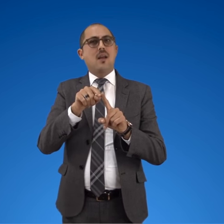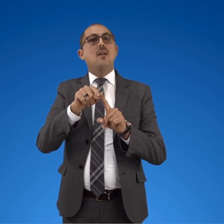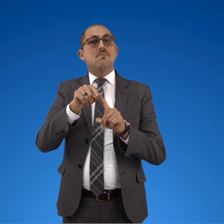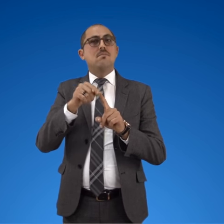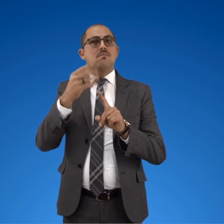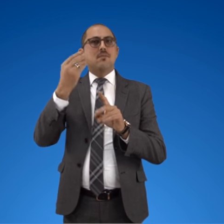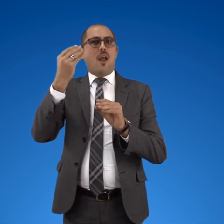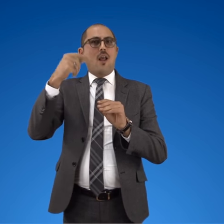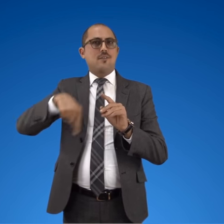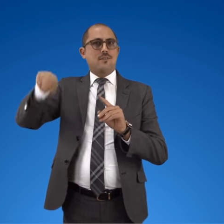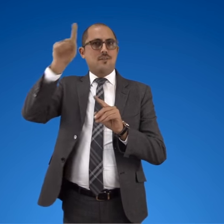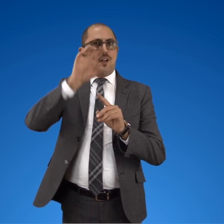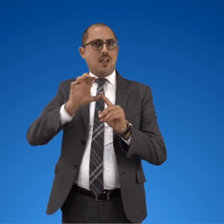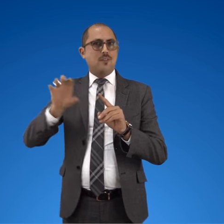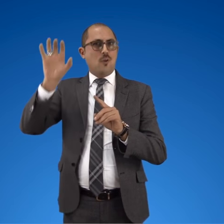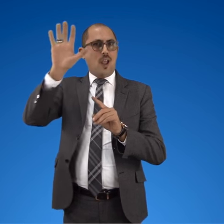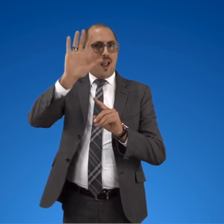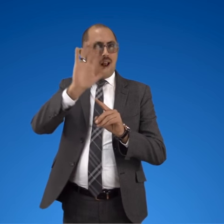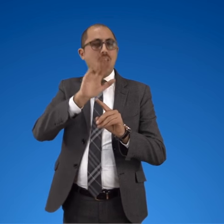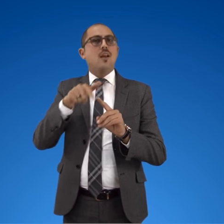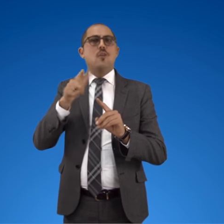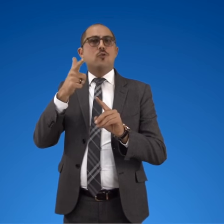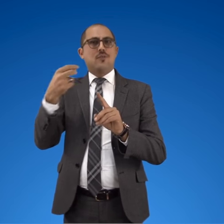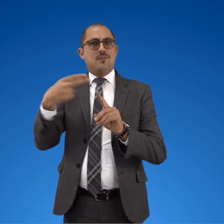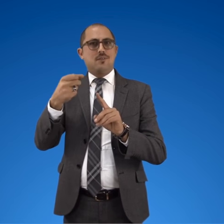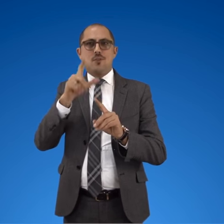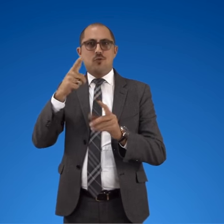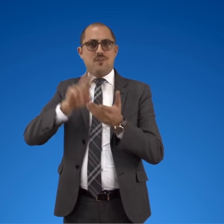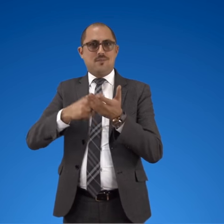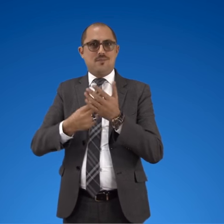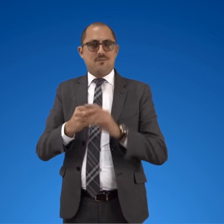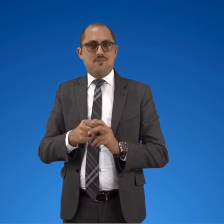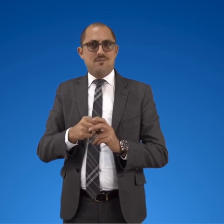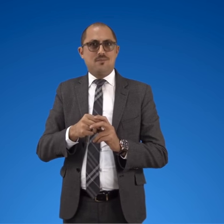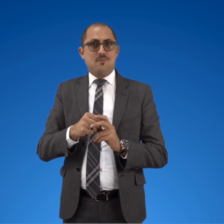tanti canali regionali non hanno sottotitoli e interprete LIS